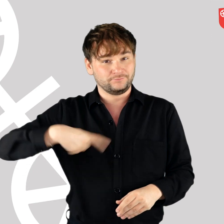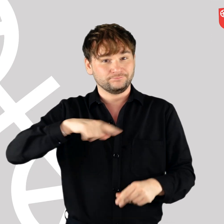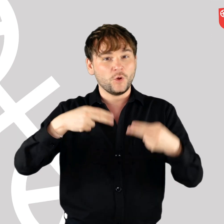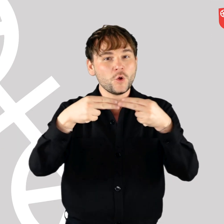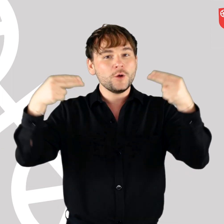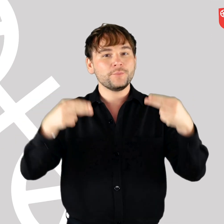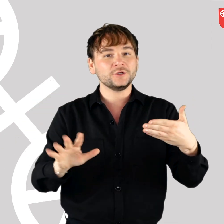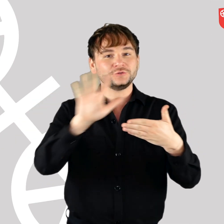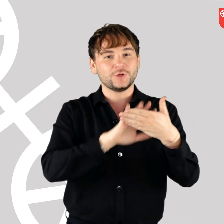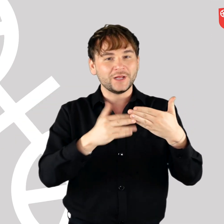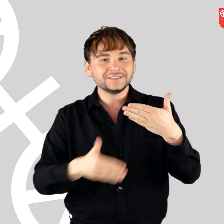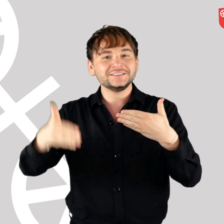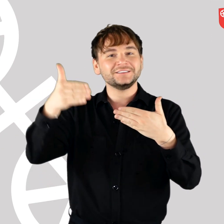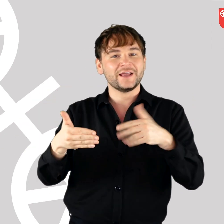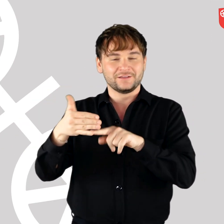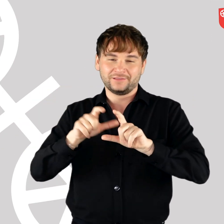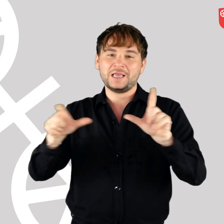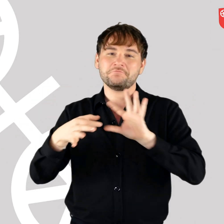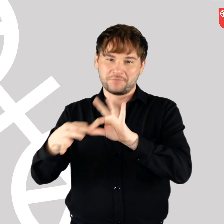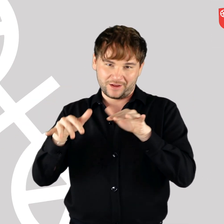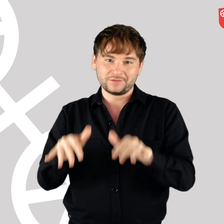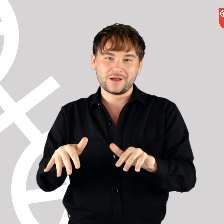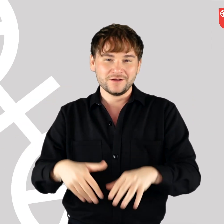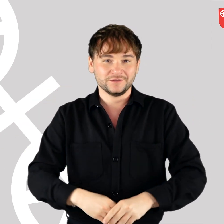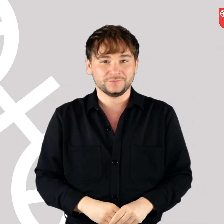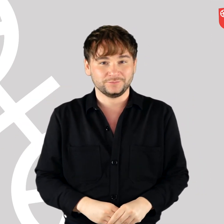Die Gutenberg-Bibel wird auf dieser Website auch in einem eigenen Kapitel präsentiert.